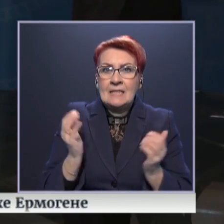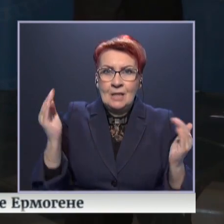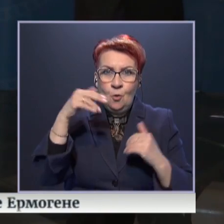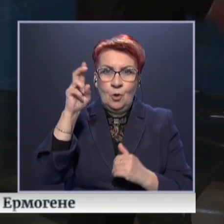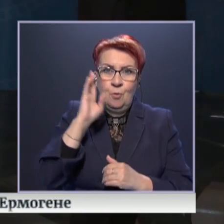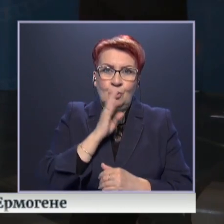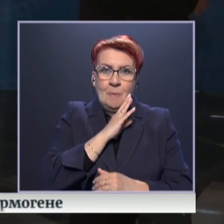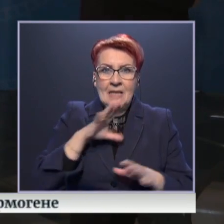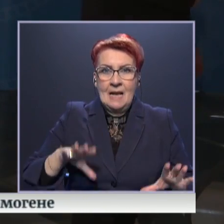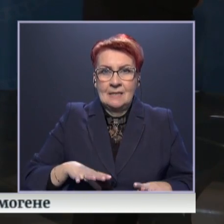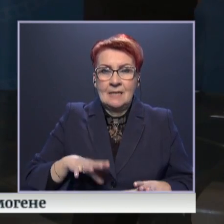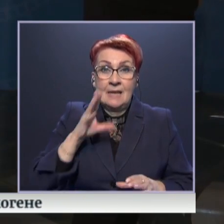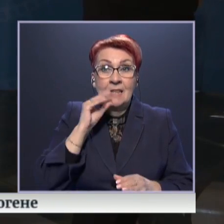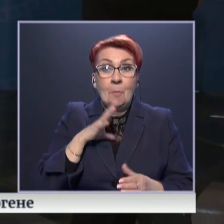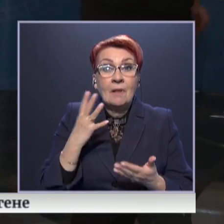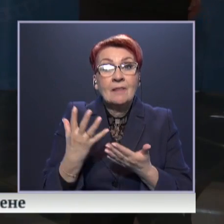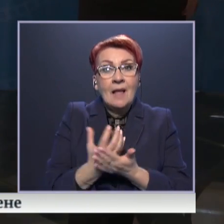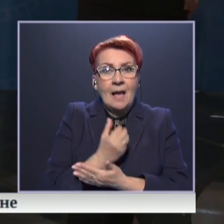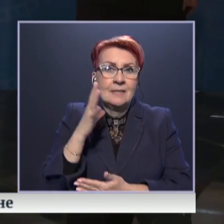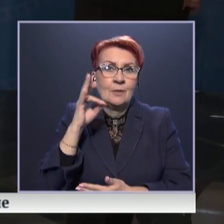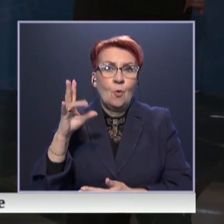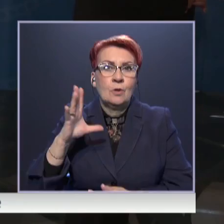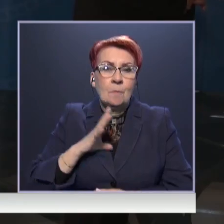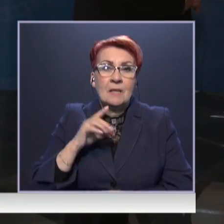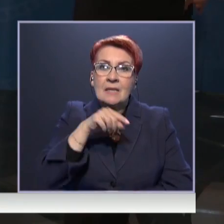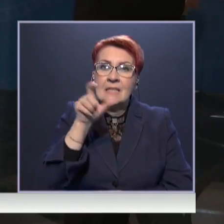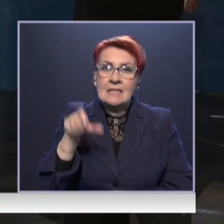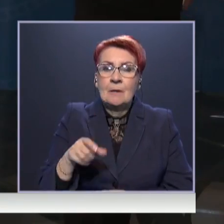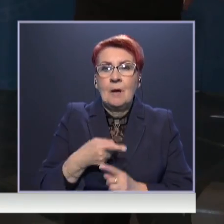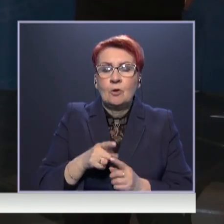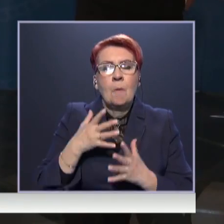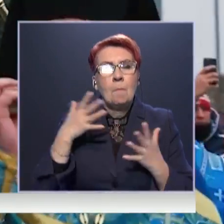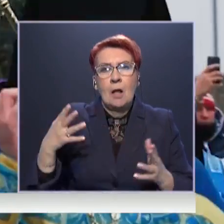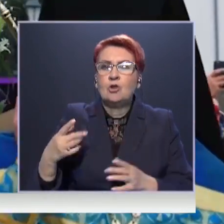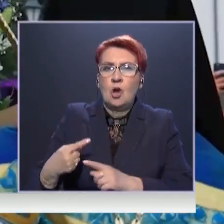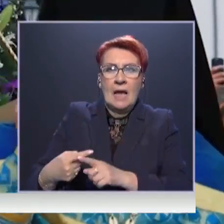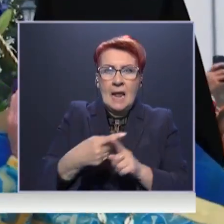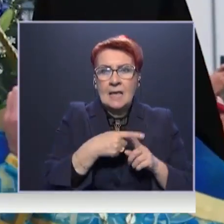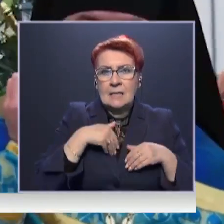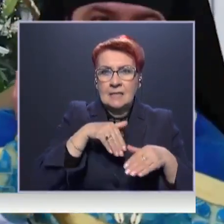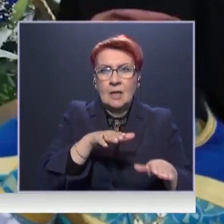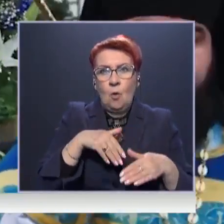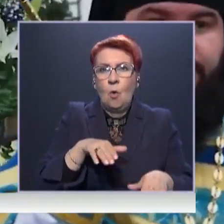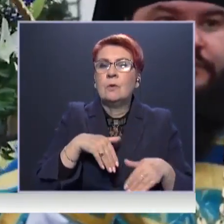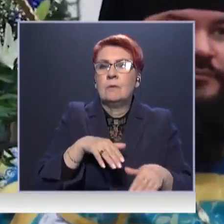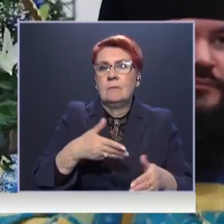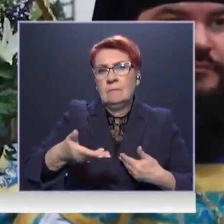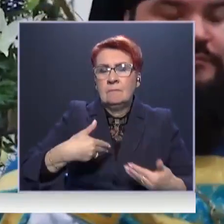как раз когда она была найдена он был тем кто с большим крестным ходом прошел с этой иконой и он описал